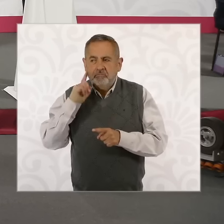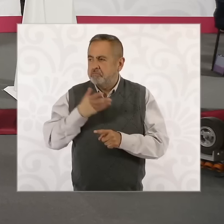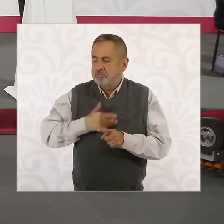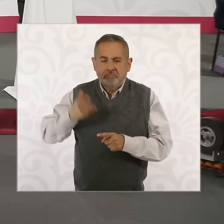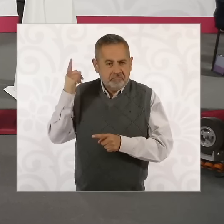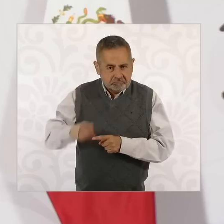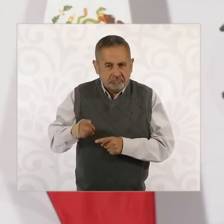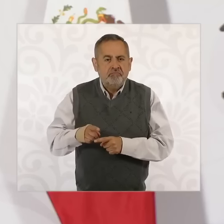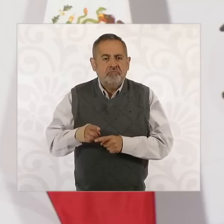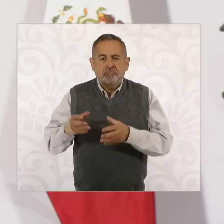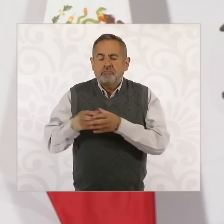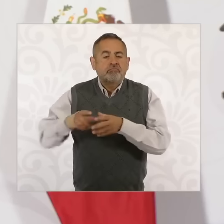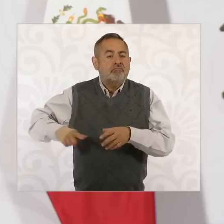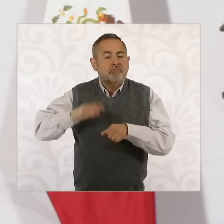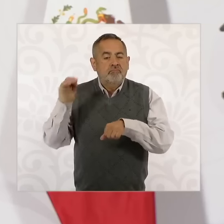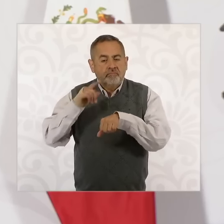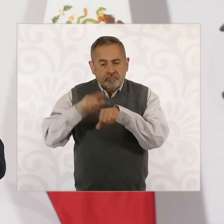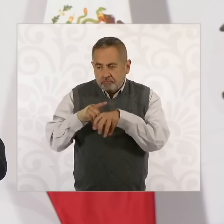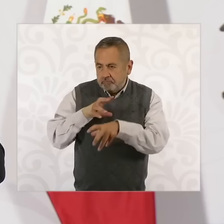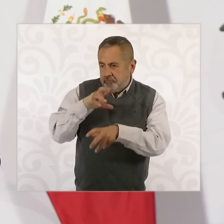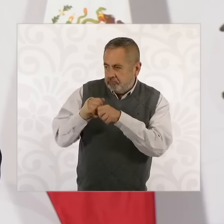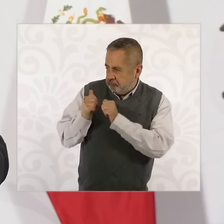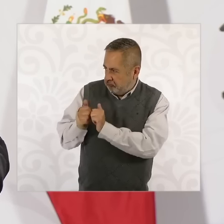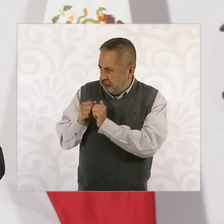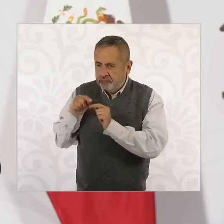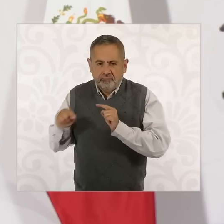no solo a nivel gobierno federal, de manera interinstitucional, con todas las dependencias